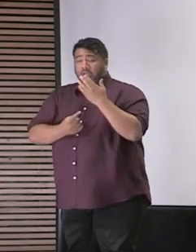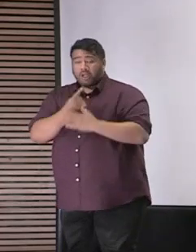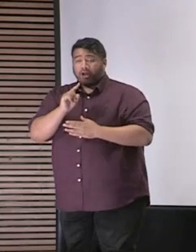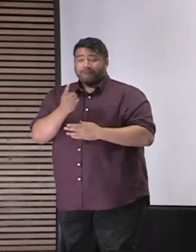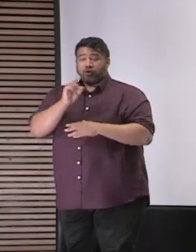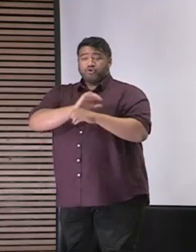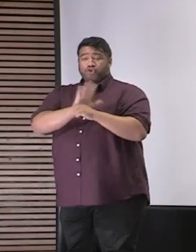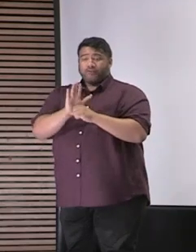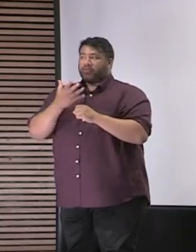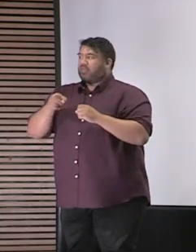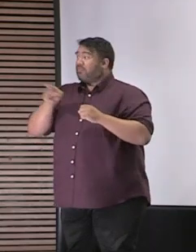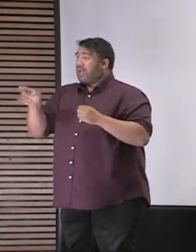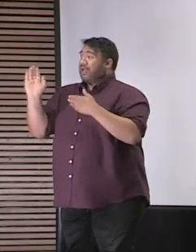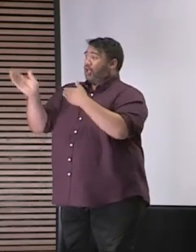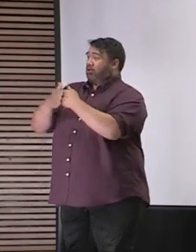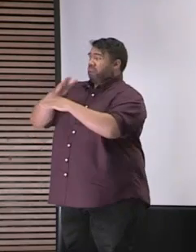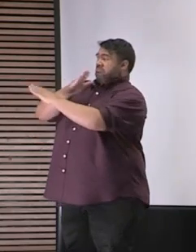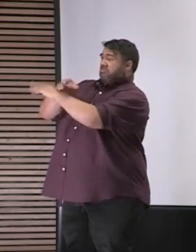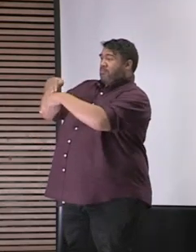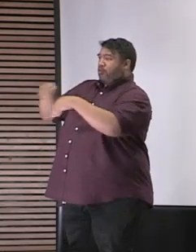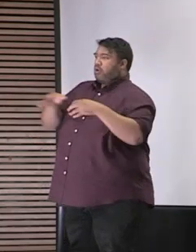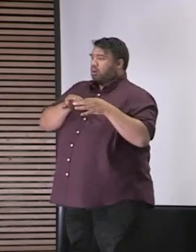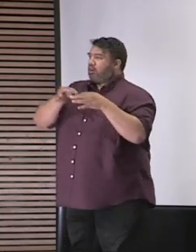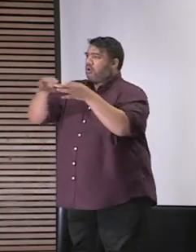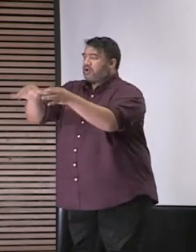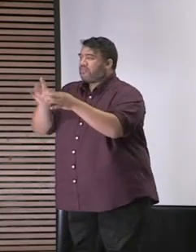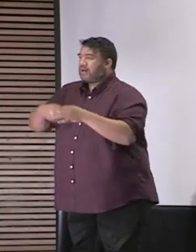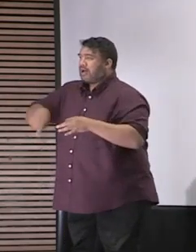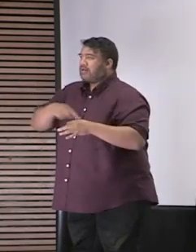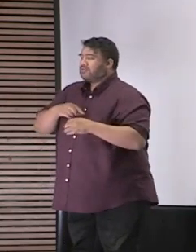análisis del Ministerio de Asuntos Exteriores y Comercio muestra que cerramos nuestras fronteras 25 días después de